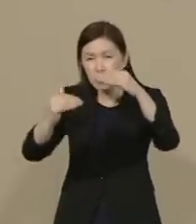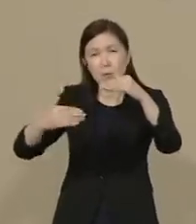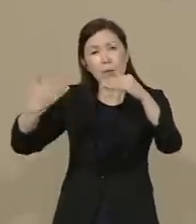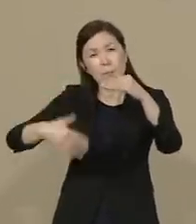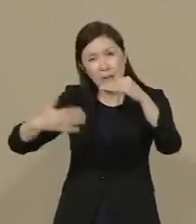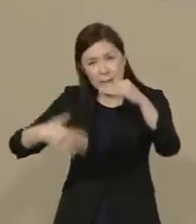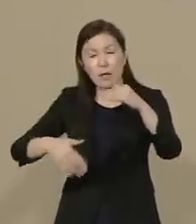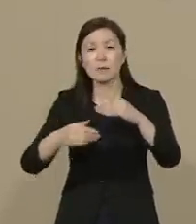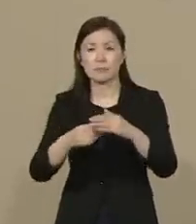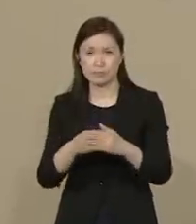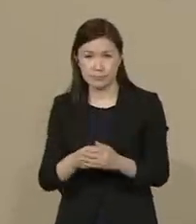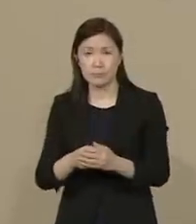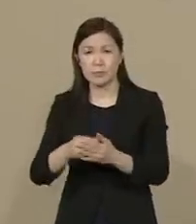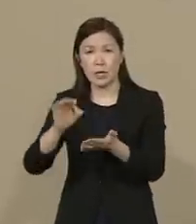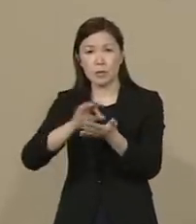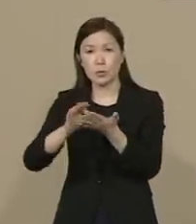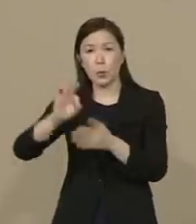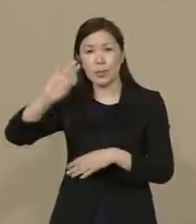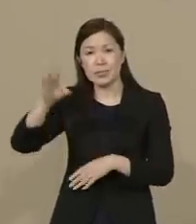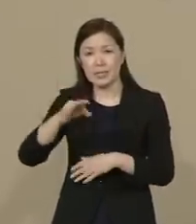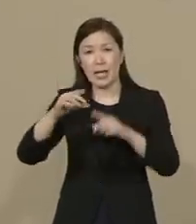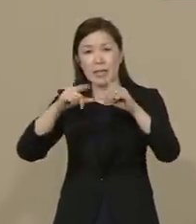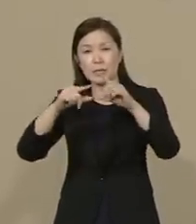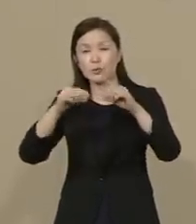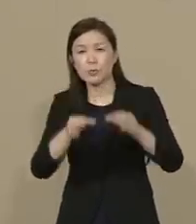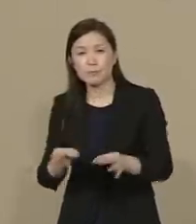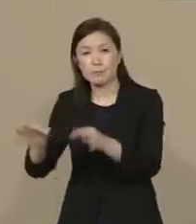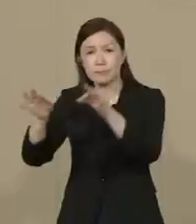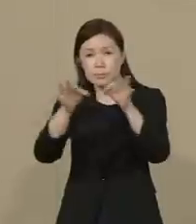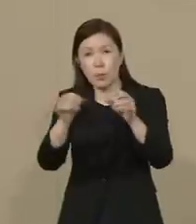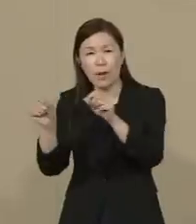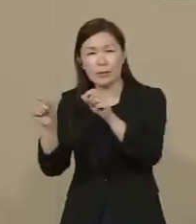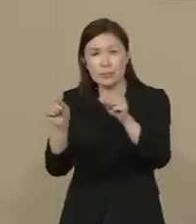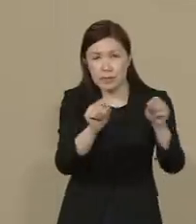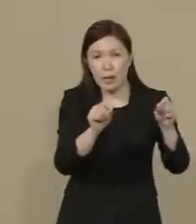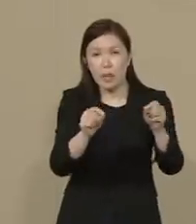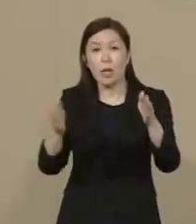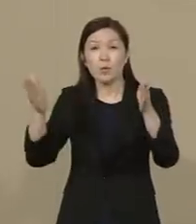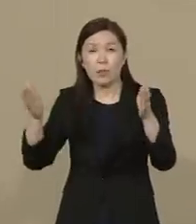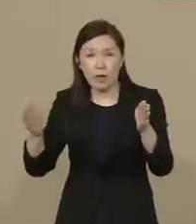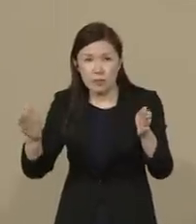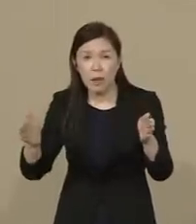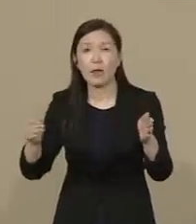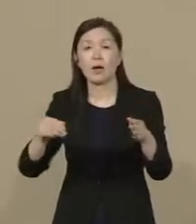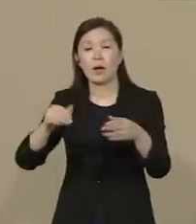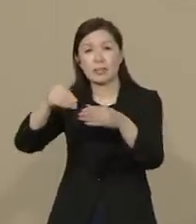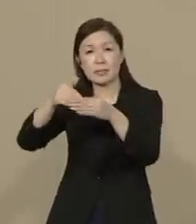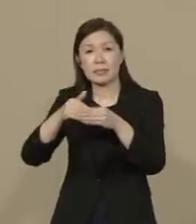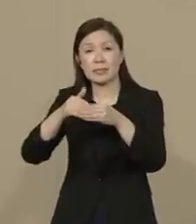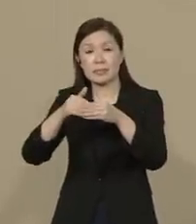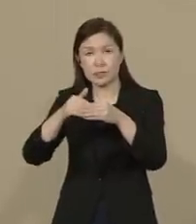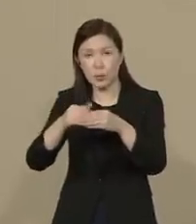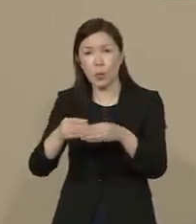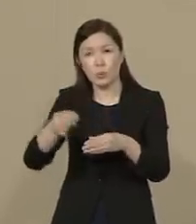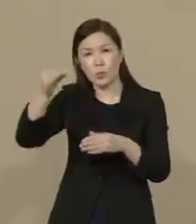そこで 消費税率 引き上げを延期して その間に賃金上昇をもっと進めて